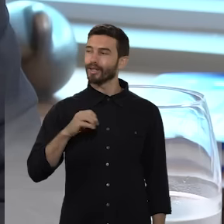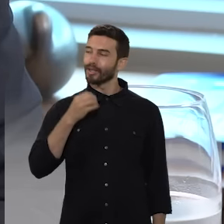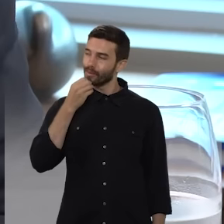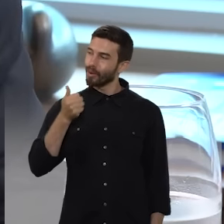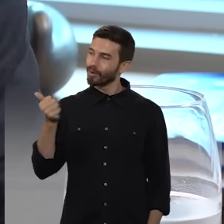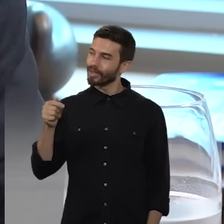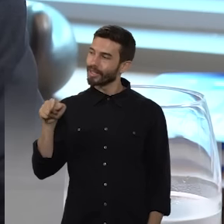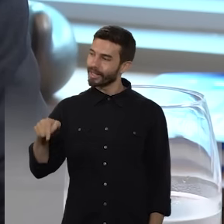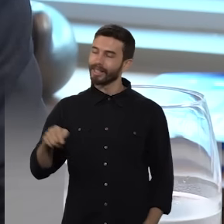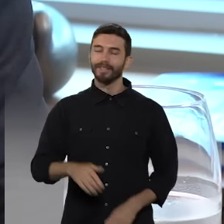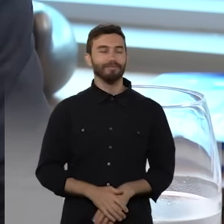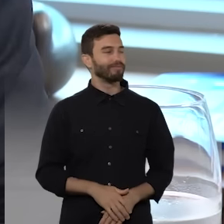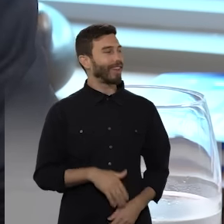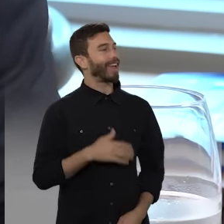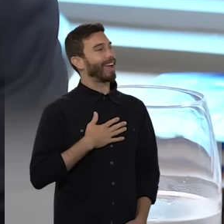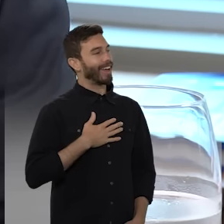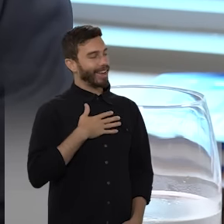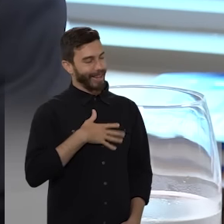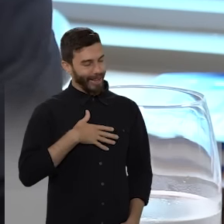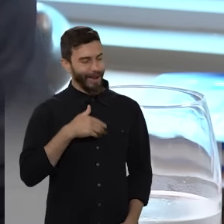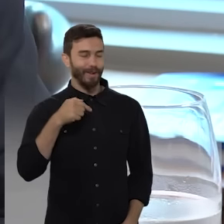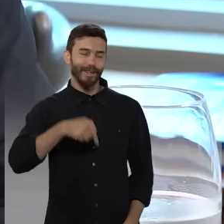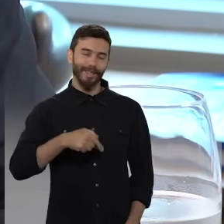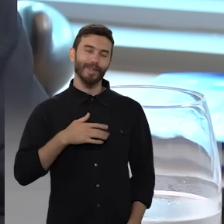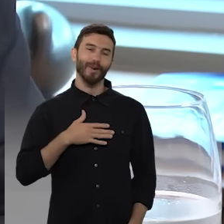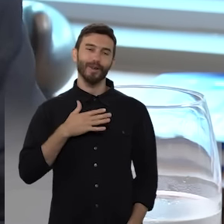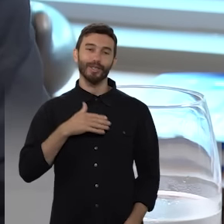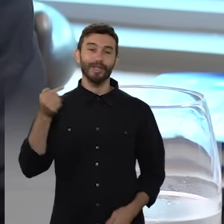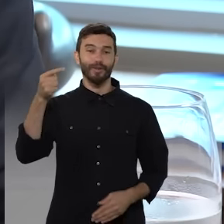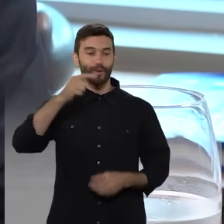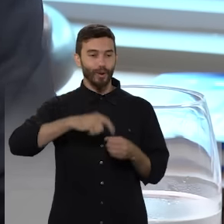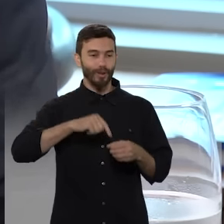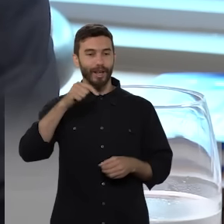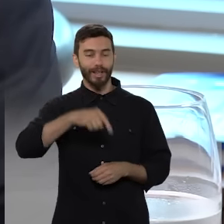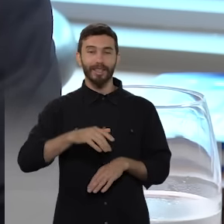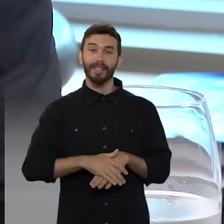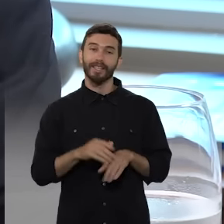Olá, Priscila. Eu que fico muito feliz de estar aqui de volta e agradeço ao Maurício pela presença